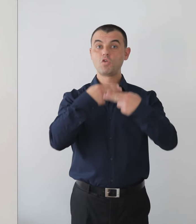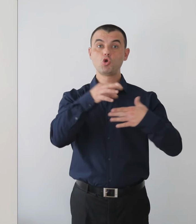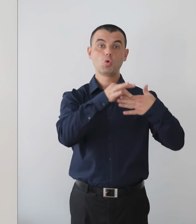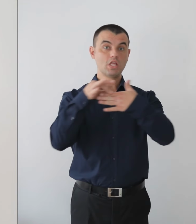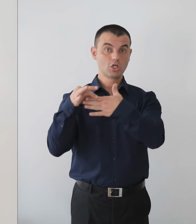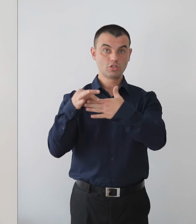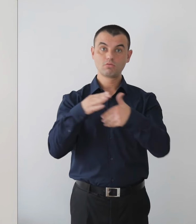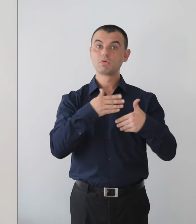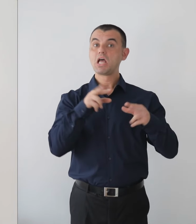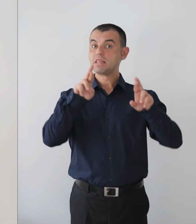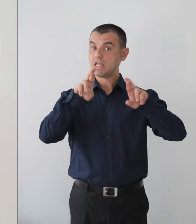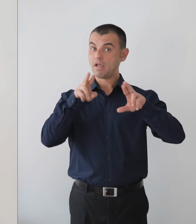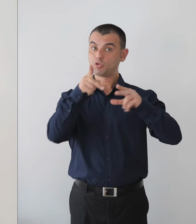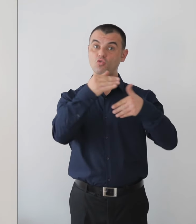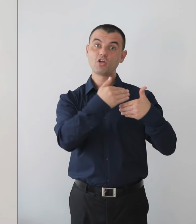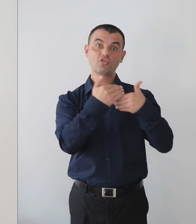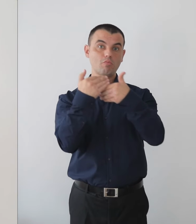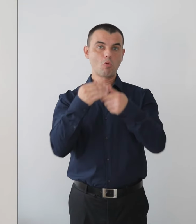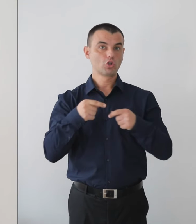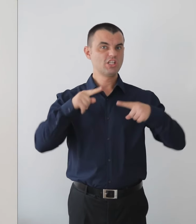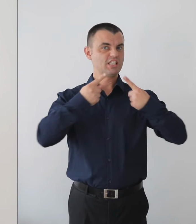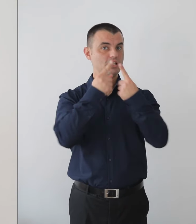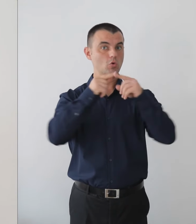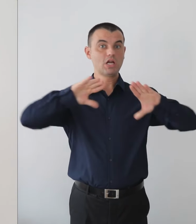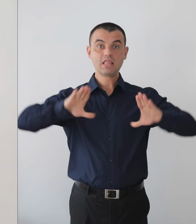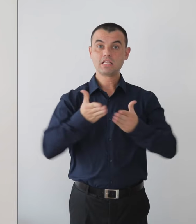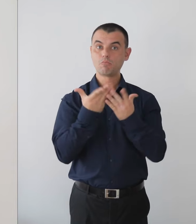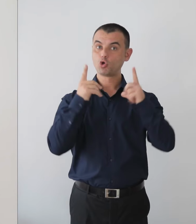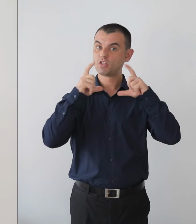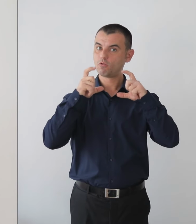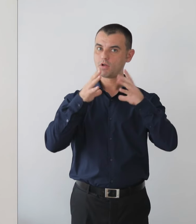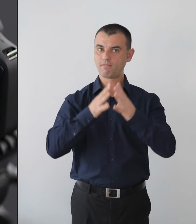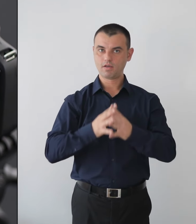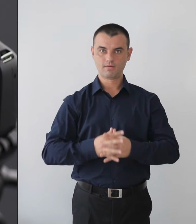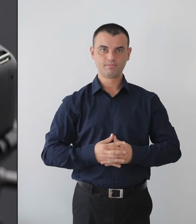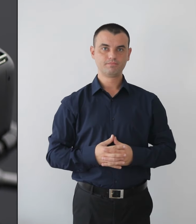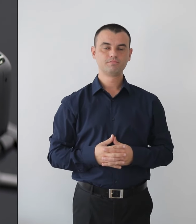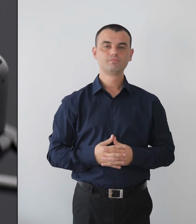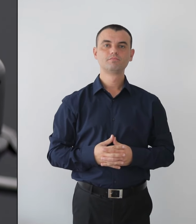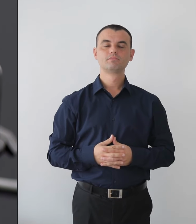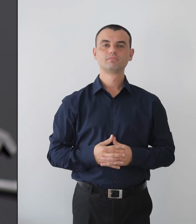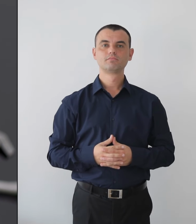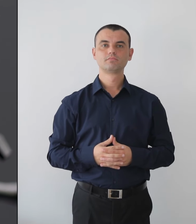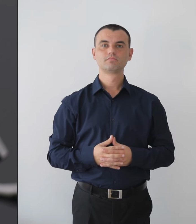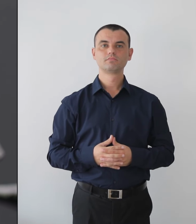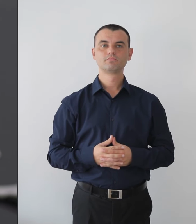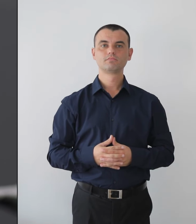Благодарим ви, че гледате това ръководство за видео :) Надяваме се, че това ще ви помогне и ще ви насърчи да започнете с стоковата фотография.